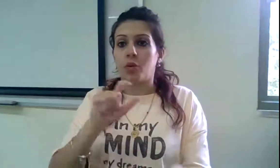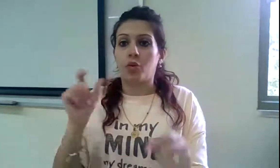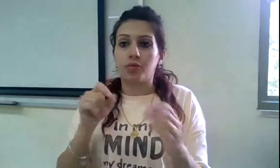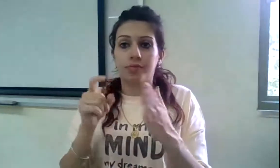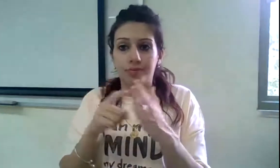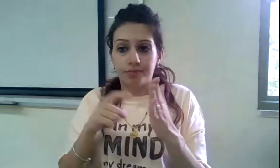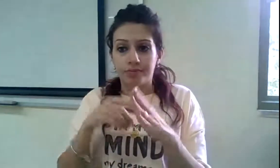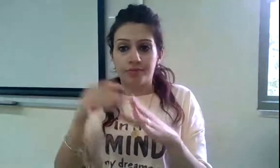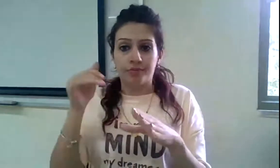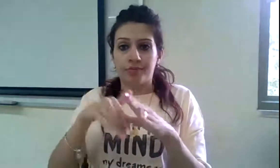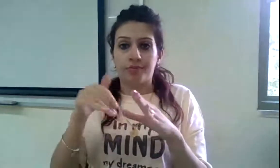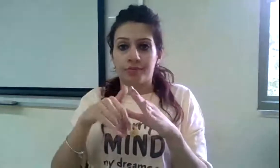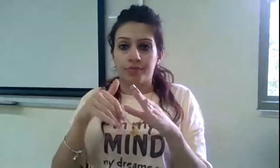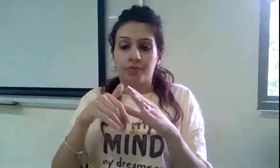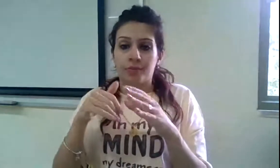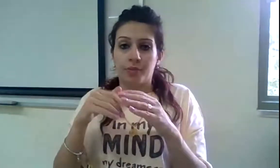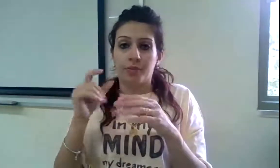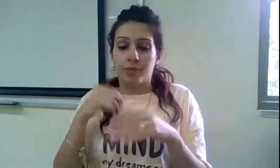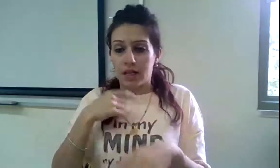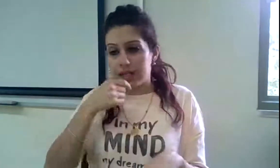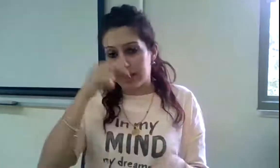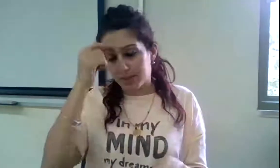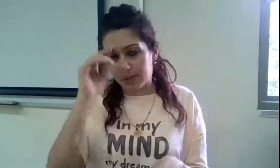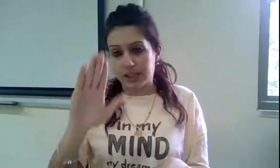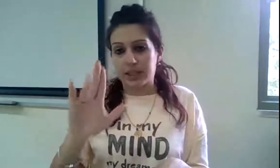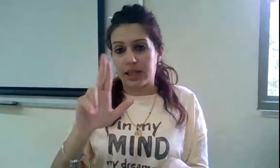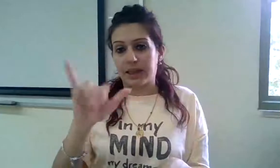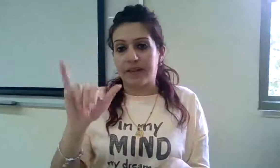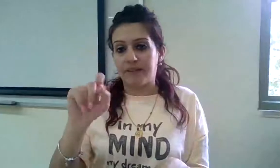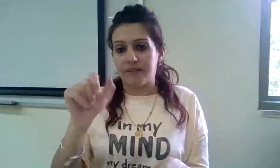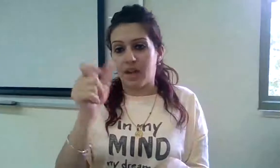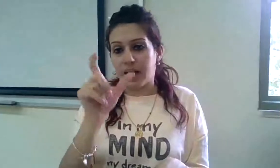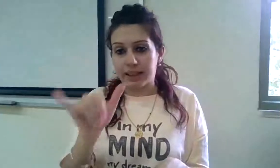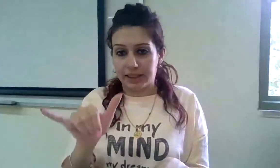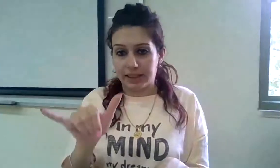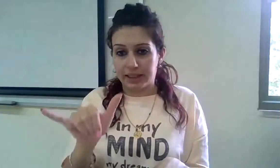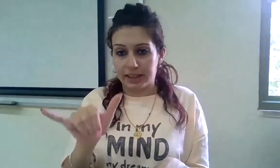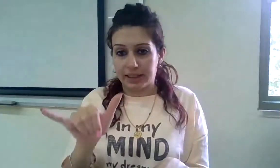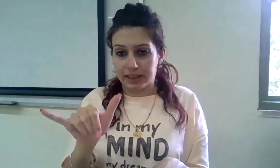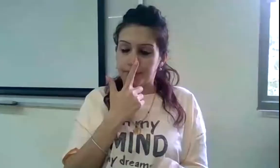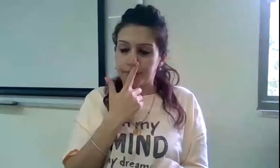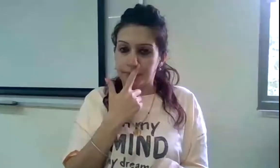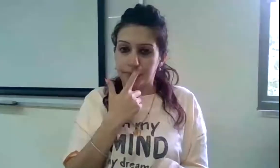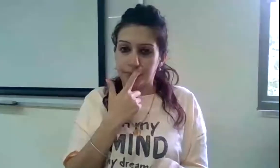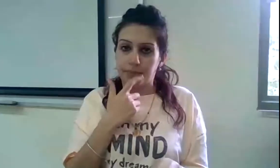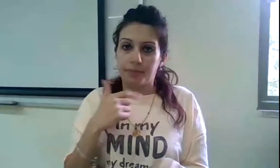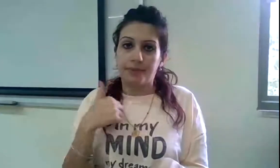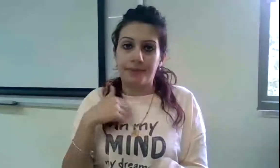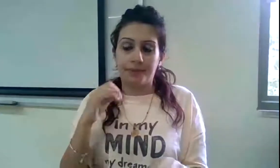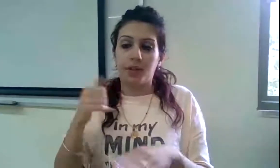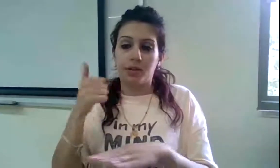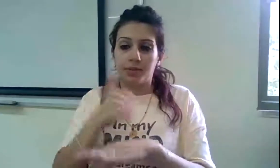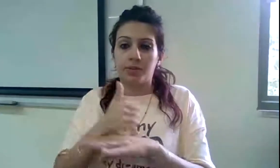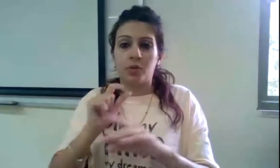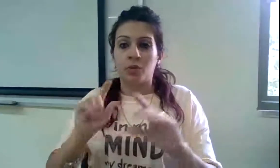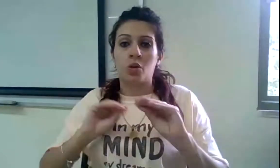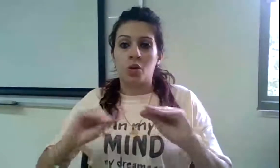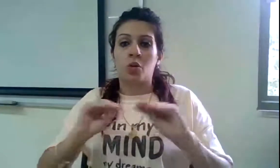رئيسة محفظة التعليم في الوكالة الألمانية للتعاون الدولي (GIZ)